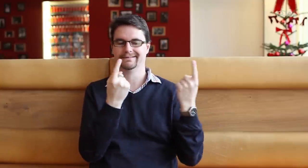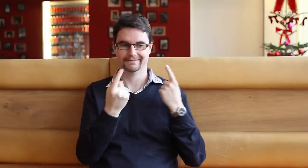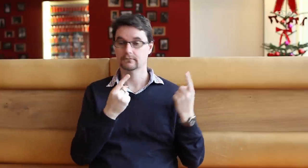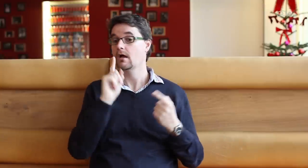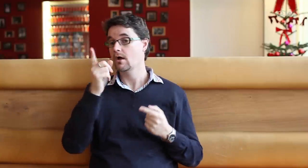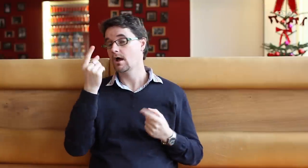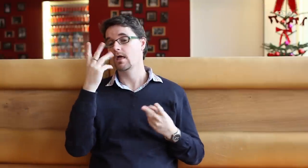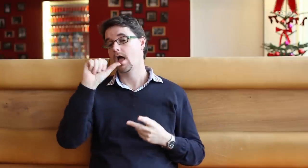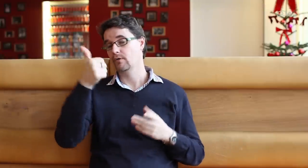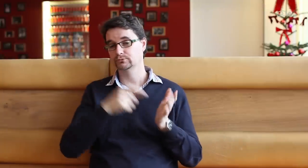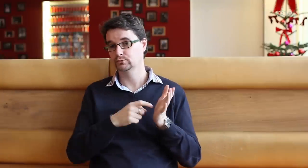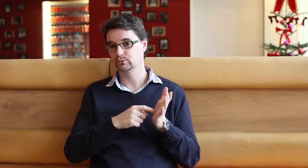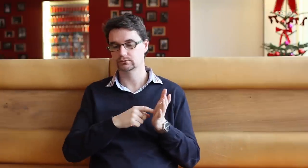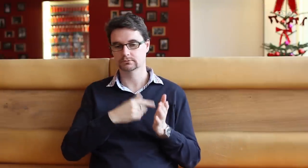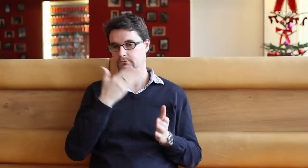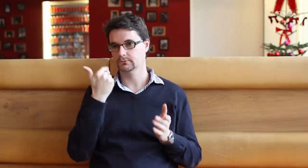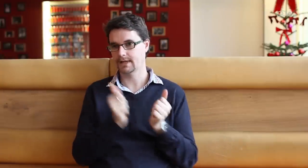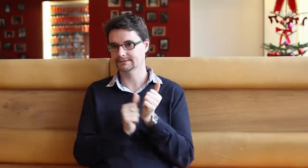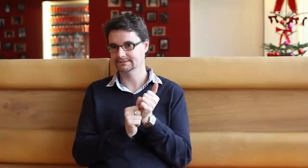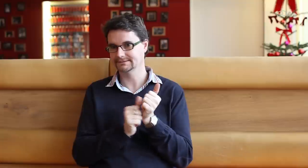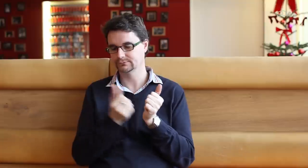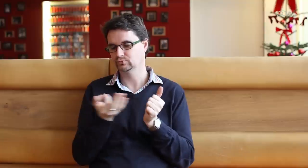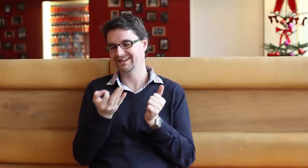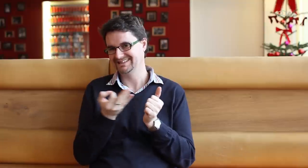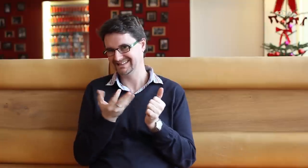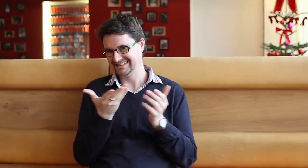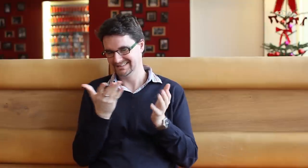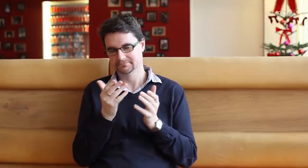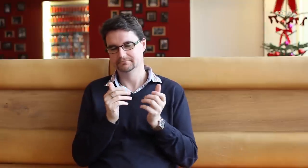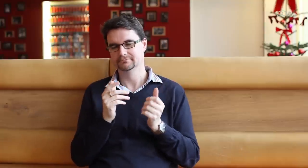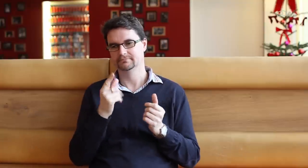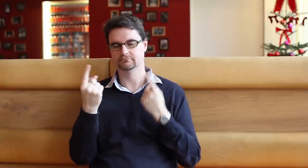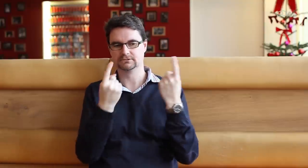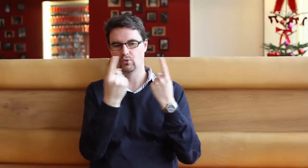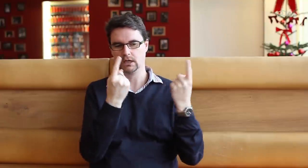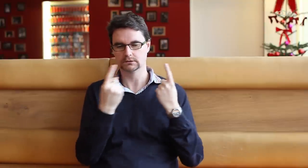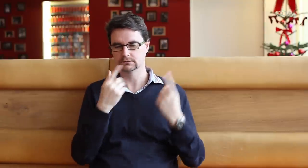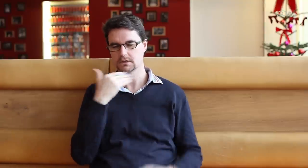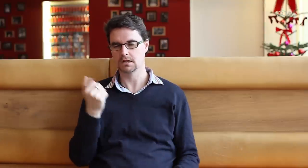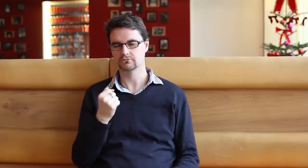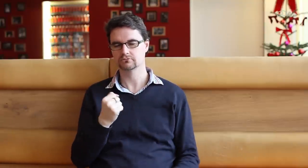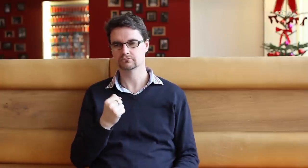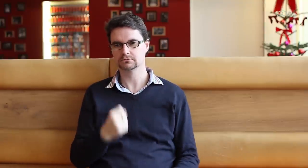Viele leben sehr isoliert. Und einer der Hauptgründe ist auch, dass es zu wenig Assistenz gibt. Daher gibt es ziemlich viel Isolation.